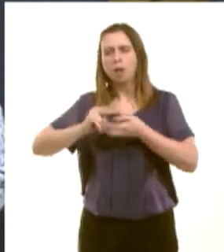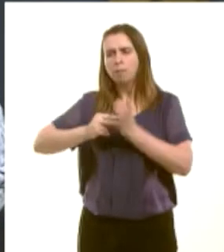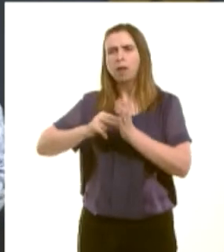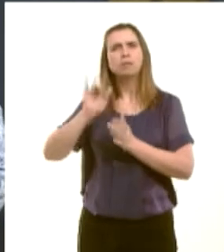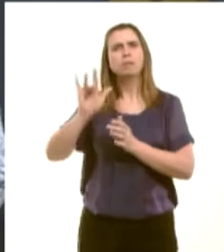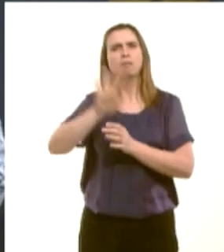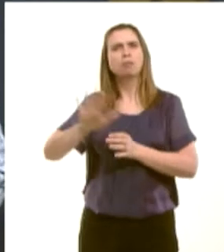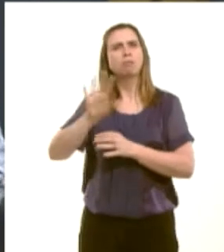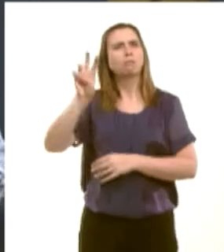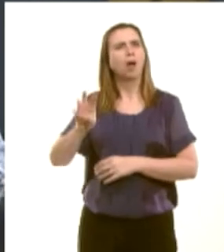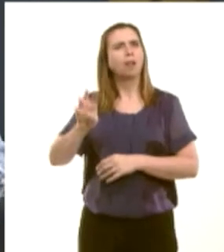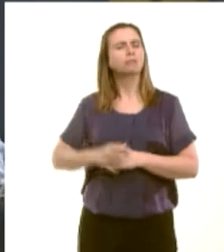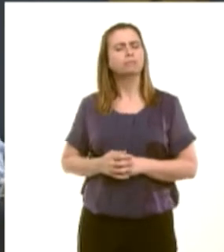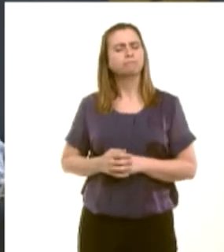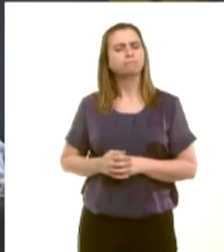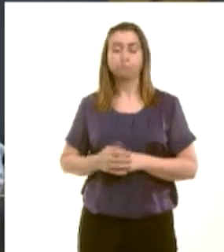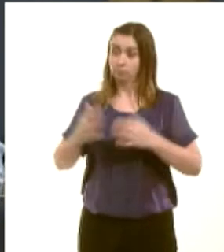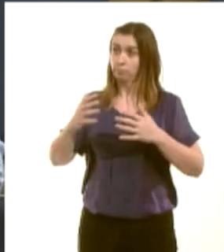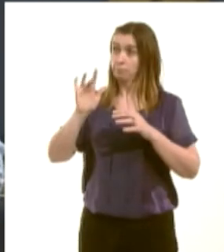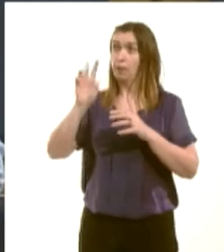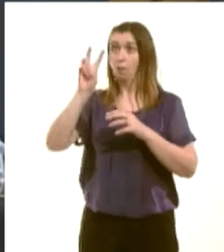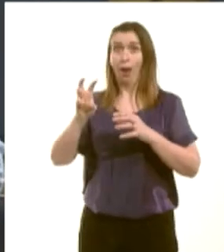eich Gweinidog iechyd, ymrwymo i ddarparu datganiad ysgrifenedig ddwywaith y flwyddyn,